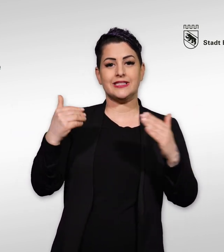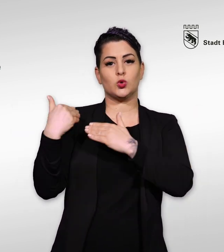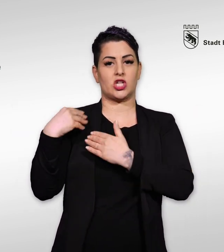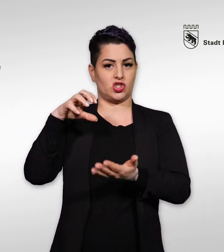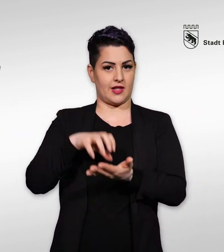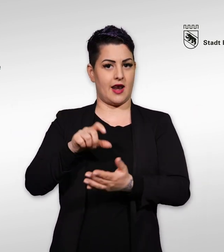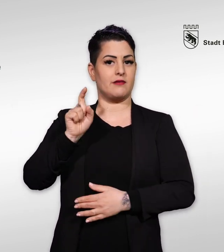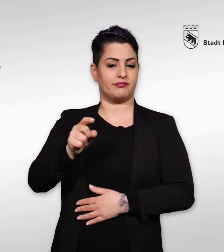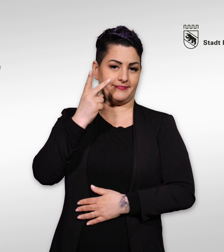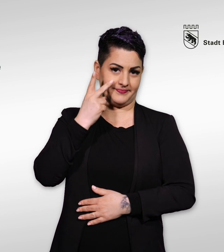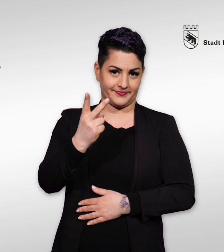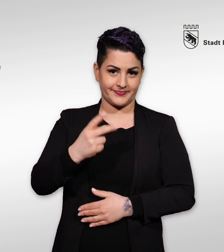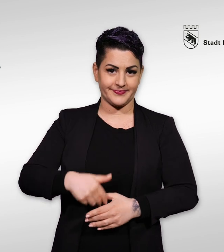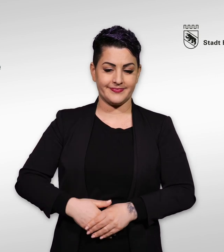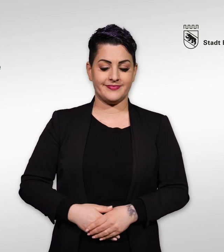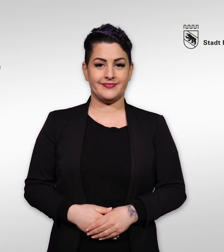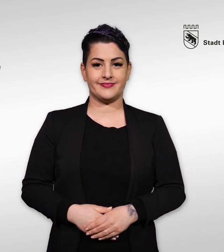neben oder unter diesen Videos.